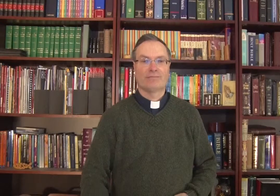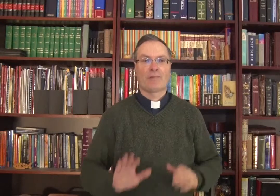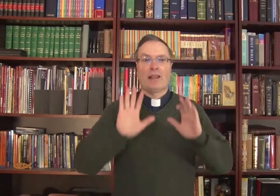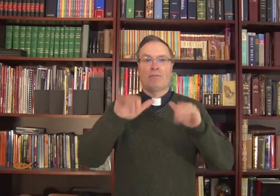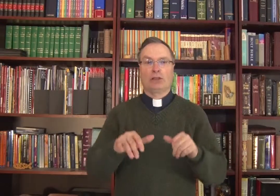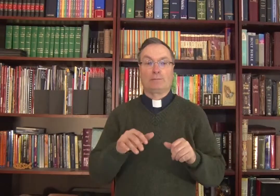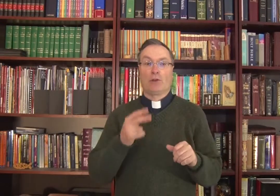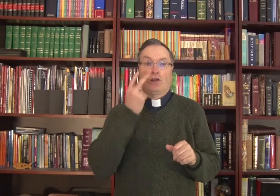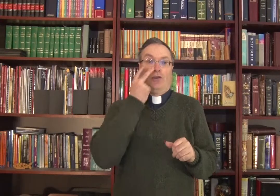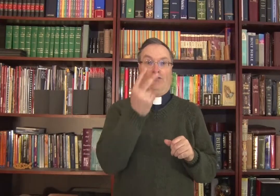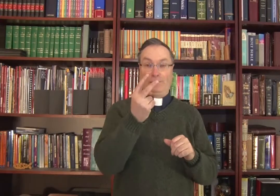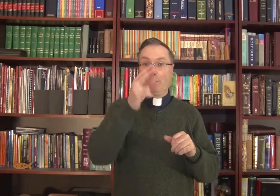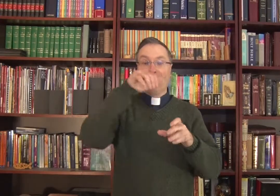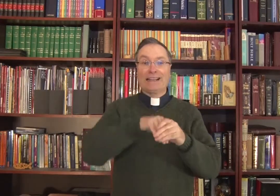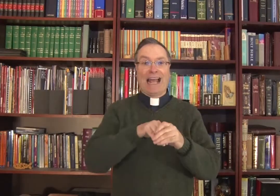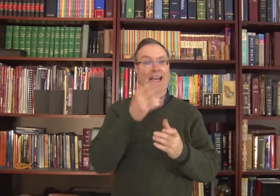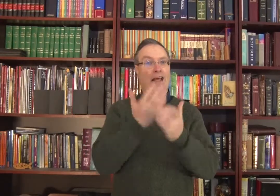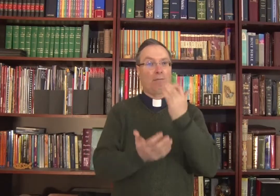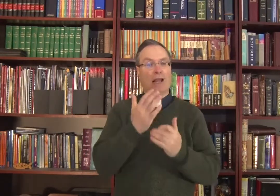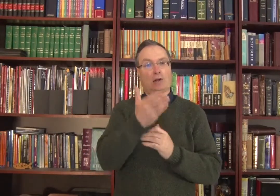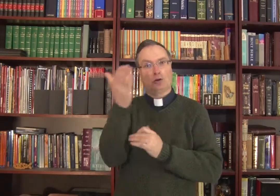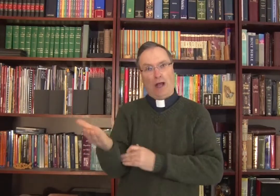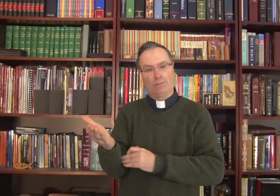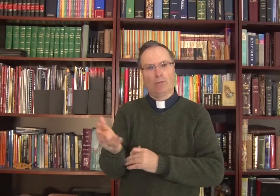Puis je vis dans la main droite